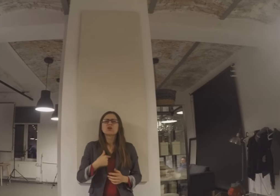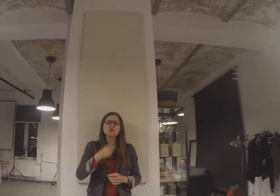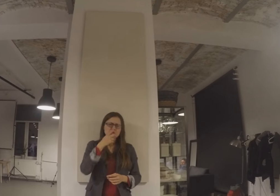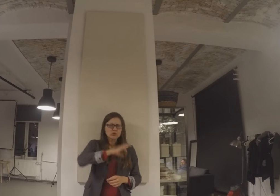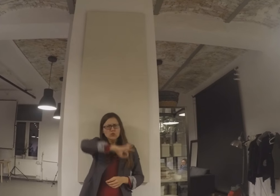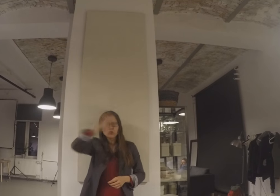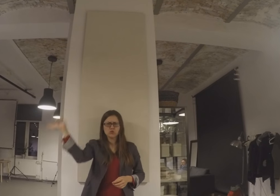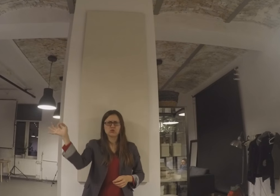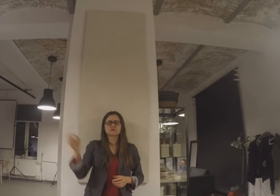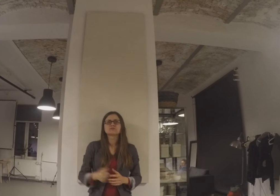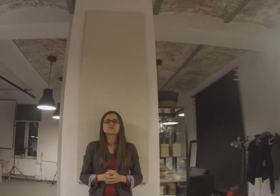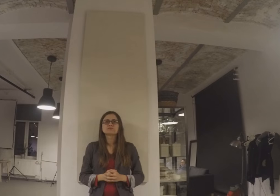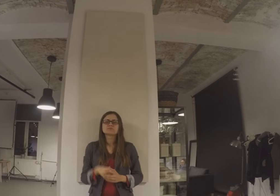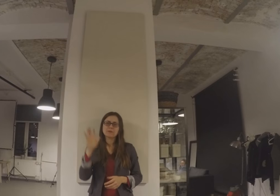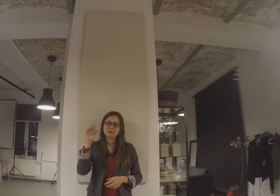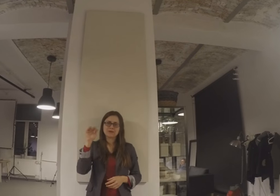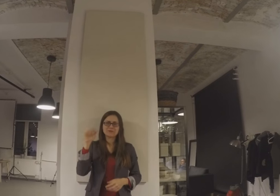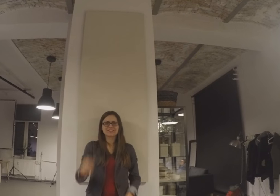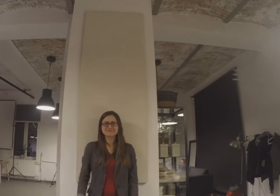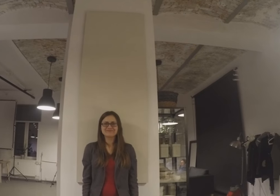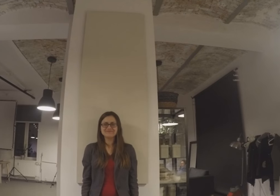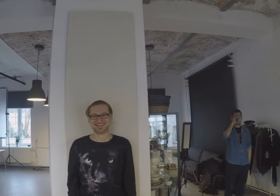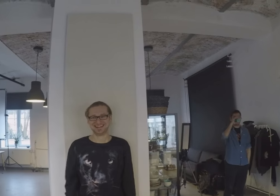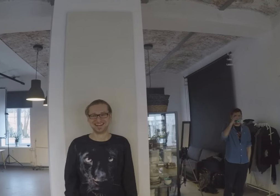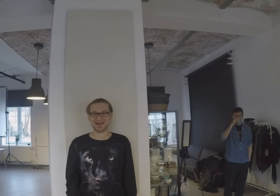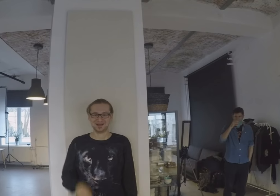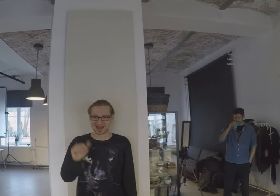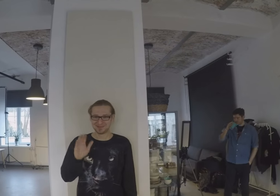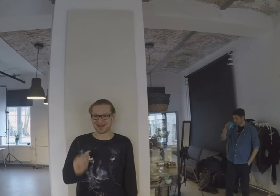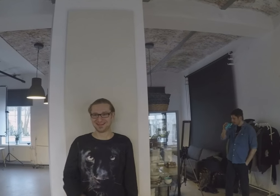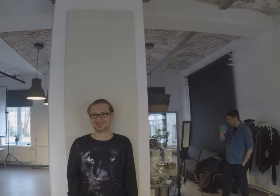Ich sage lebwohl! Tschüss!